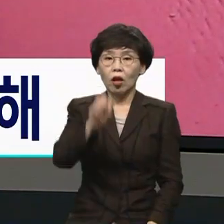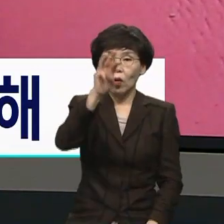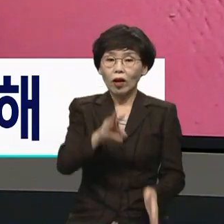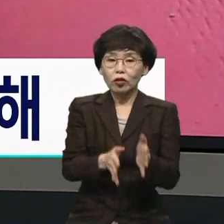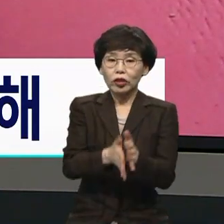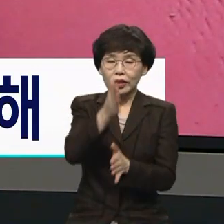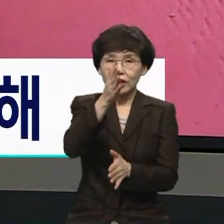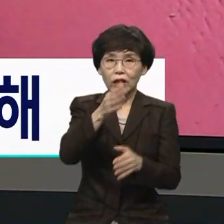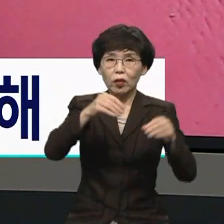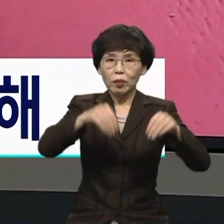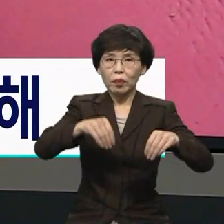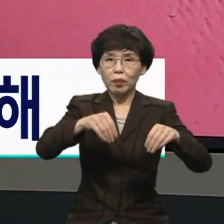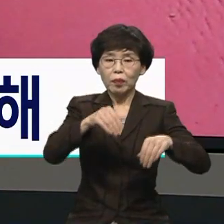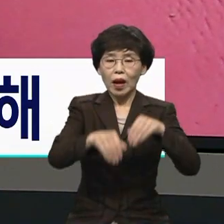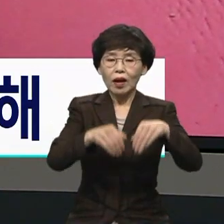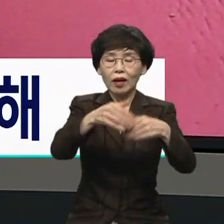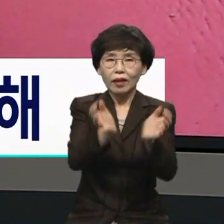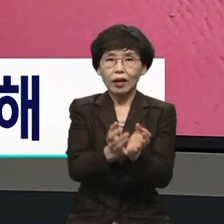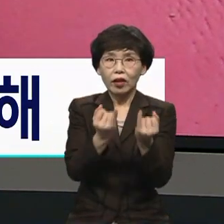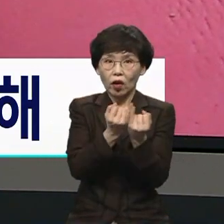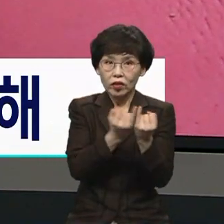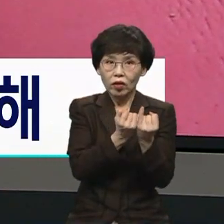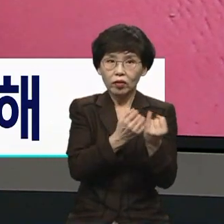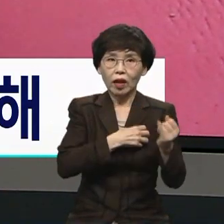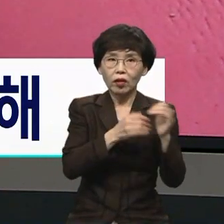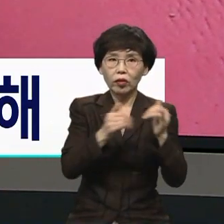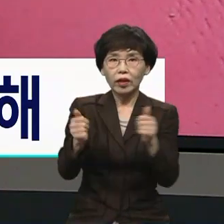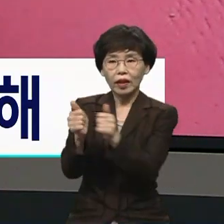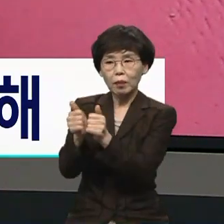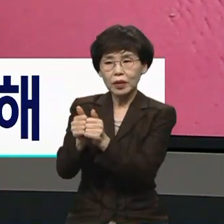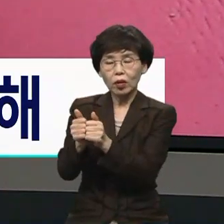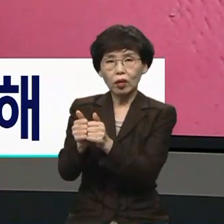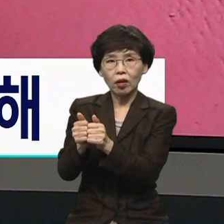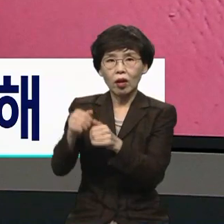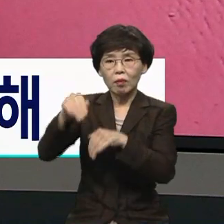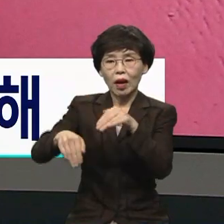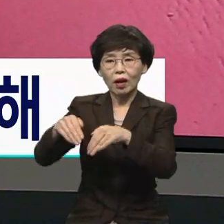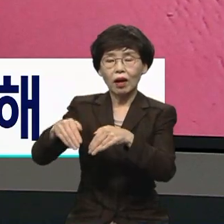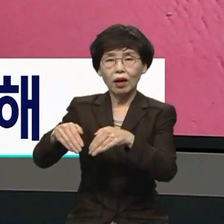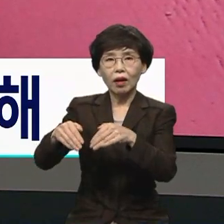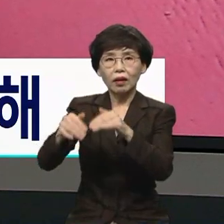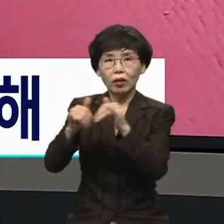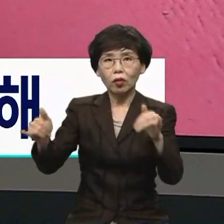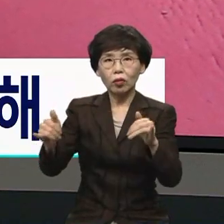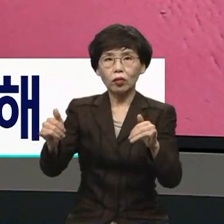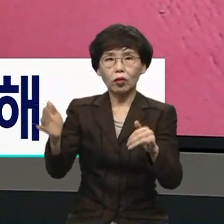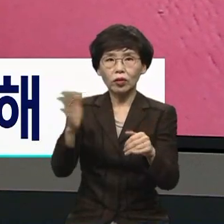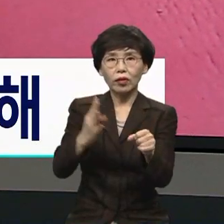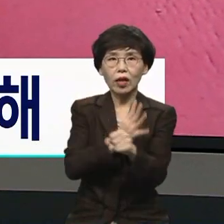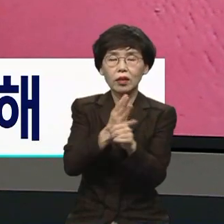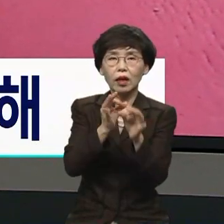(앵커) 광주 시립발레단의 여성 단원이 남성 동료로부터 4시간에 걸쳐 폭행을 당했습니다. 가해 남성은 상해 혐의로 기소됐는데